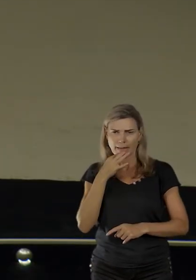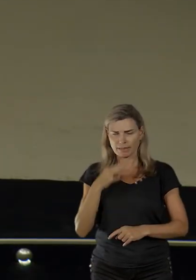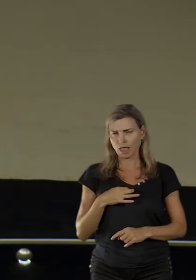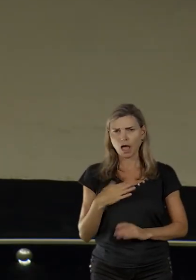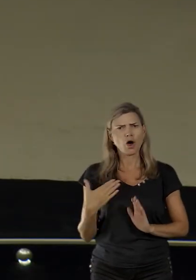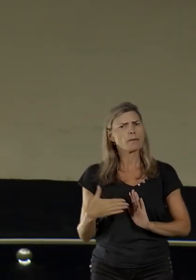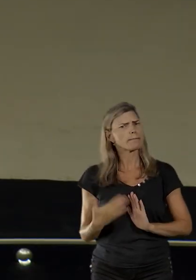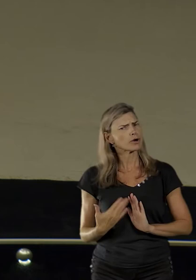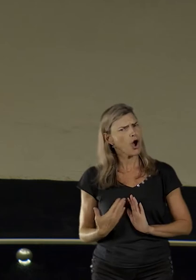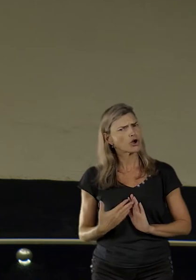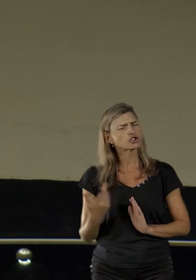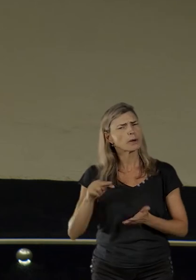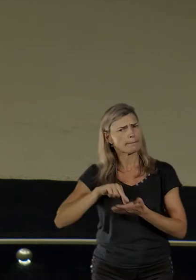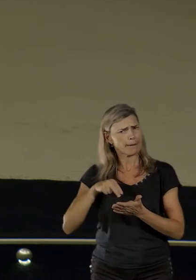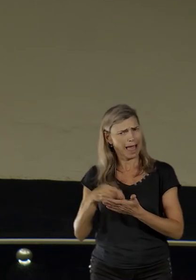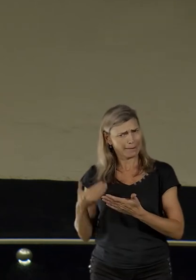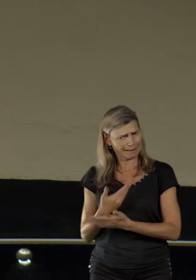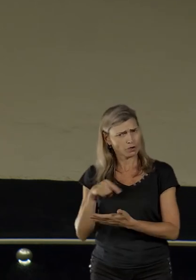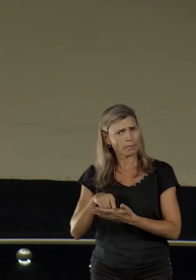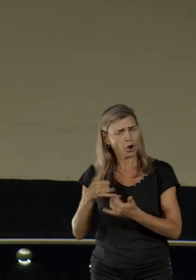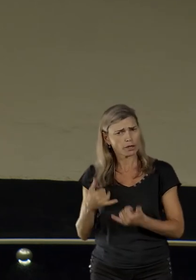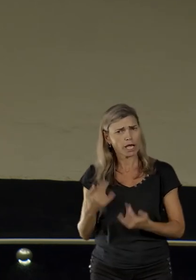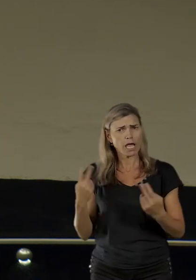že Metropolitní plán dělá z Prahy stavební a dopravní džungli,